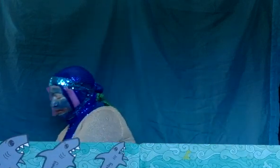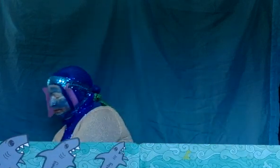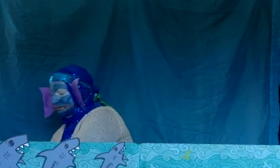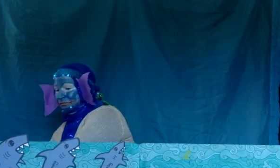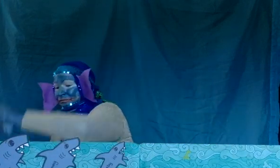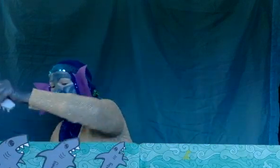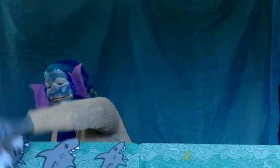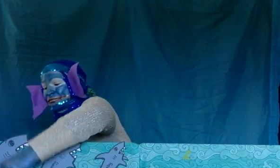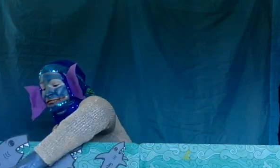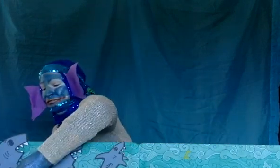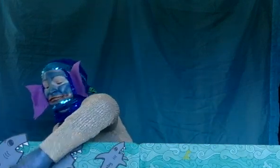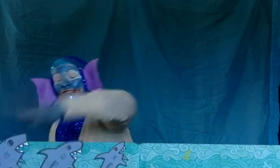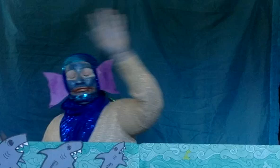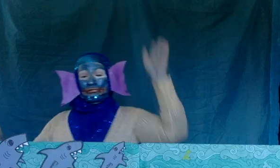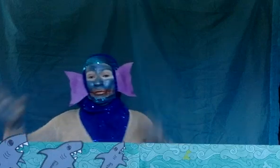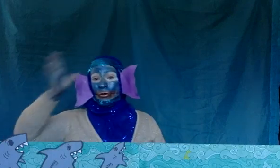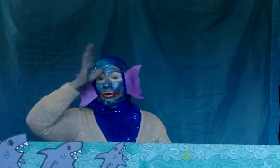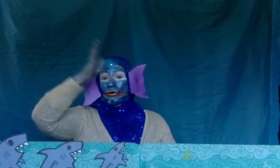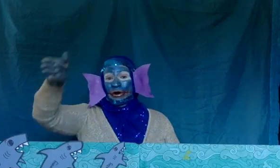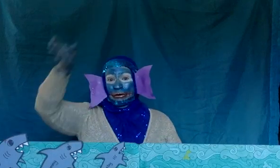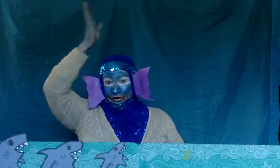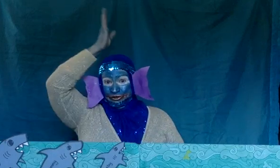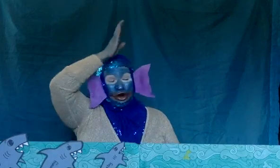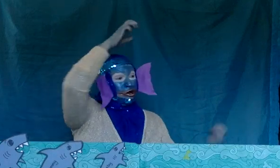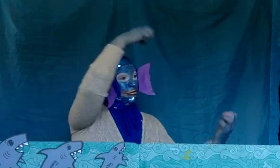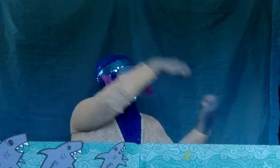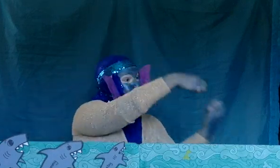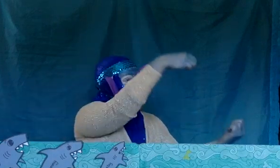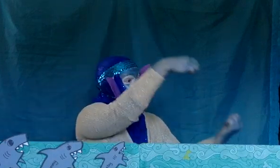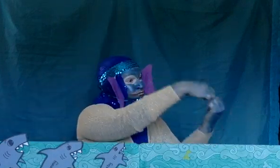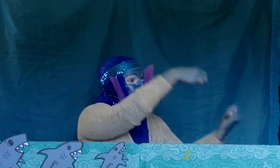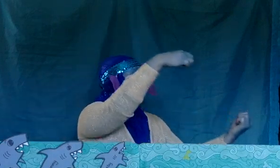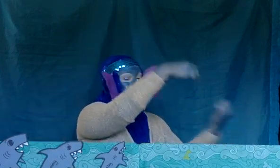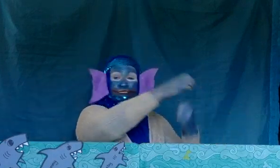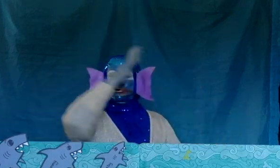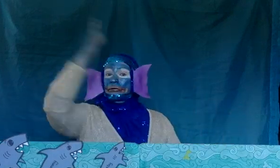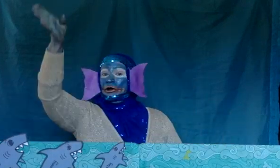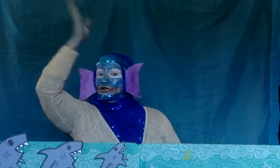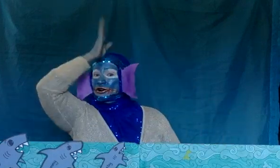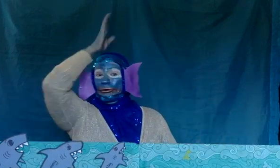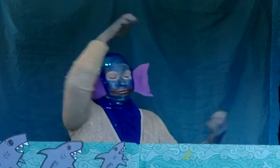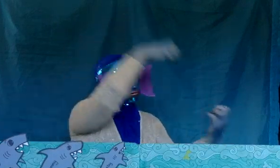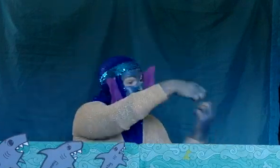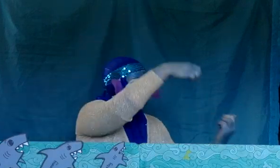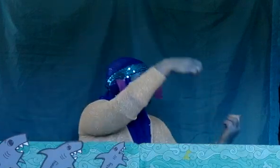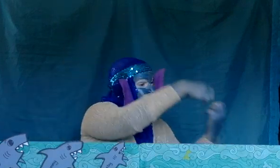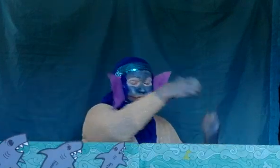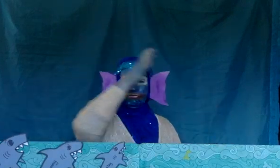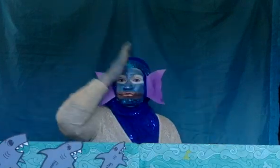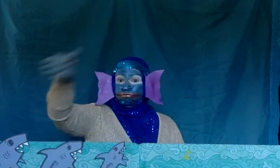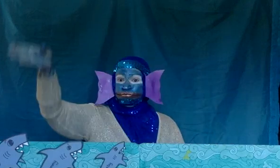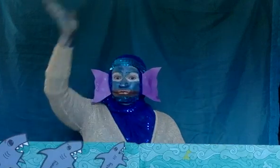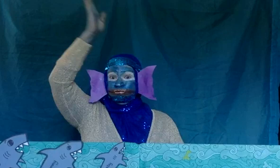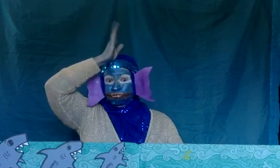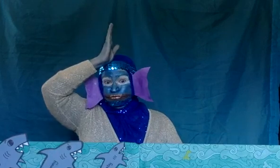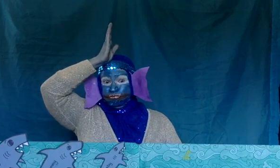Grandpa Shark. Do-do-do-do-do-do. (3X) Grandpa Shark.